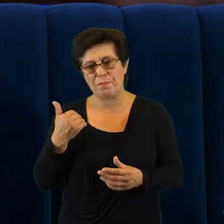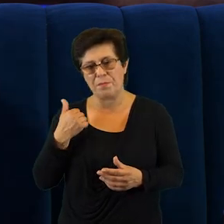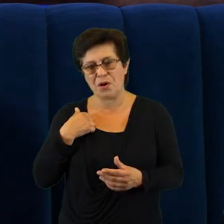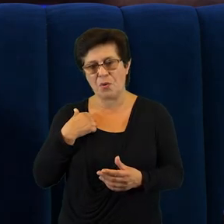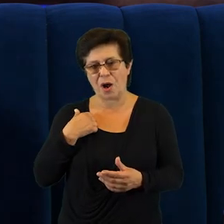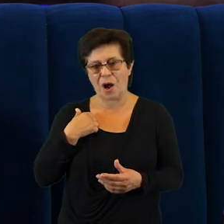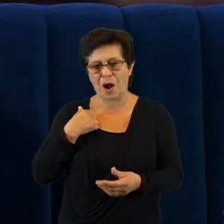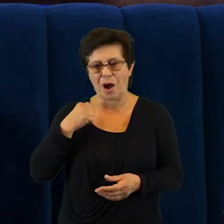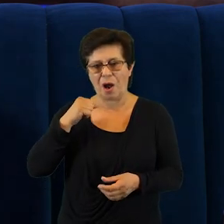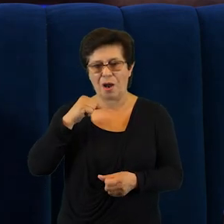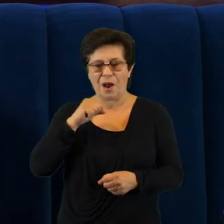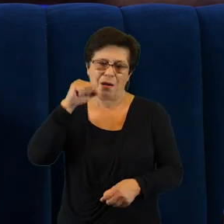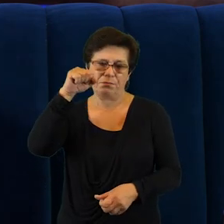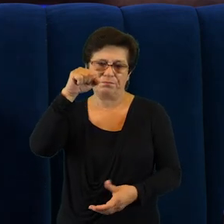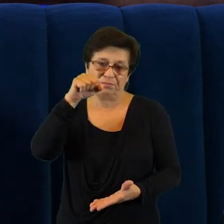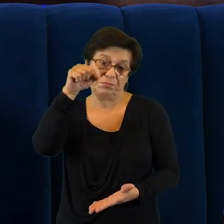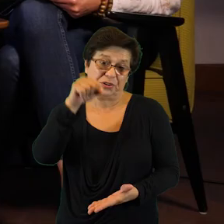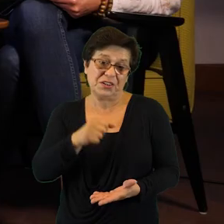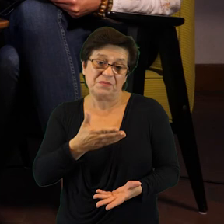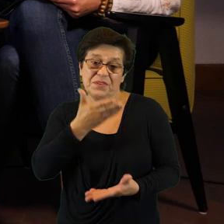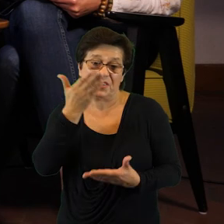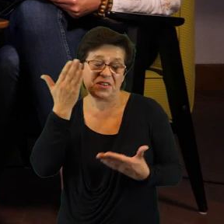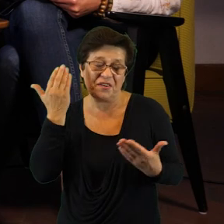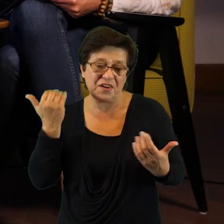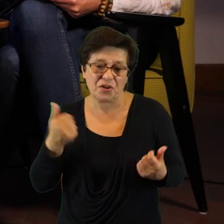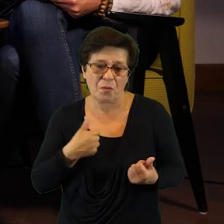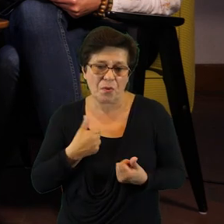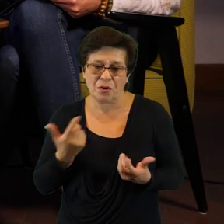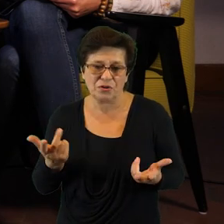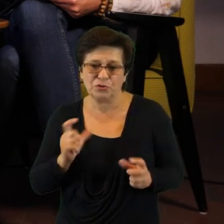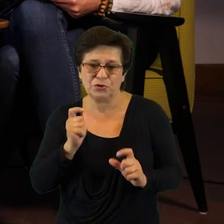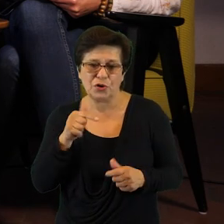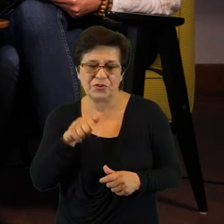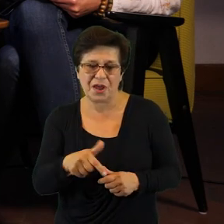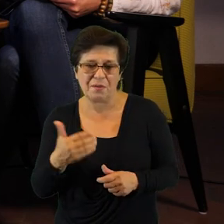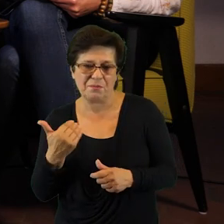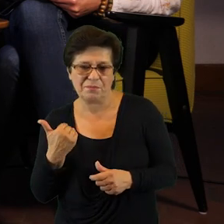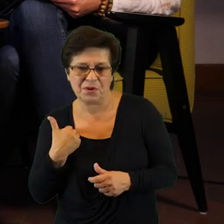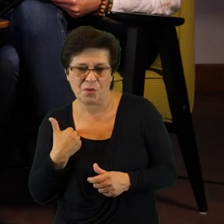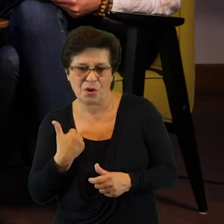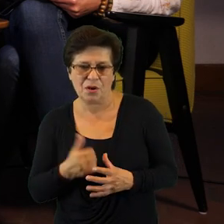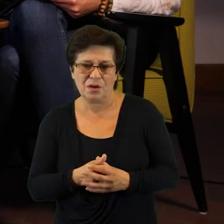dla działalności opozycyjnej i właściwie nie wiadomo, nie udało mi się tego ustalić, ale z całą pewnością Słonimski był masonem